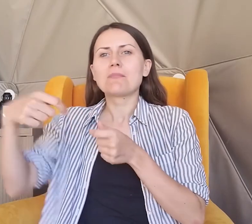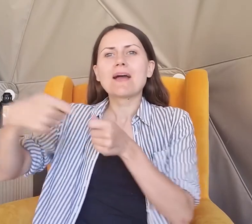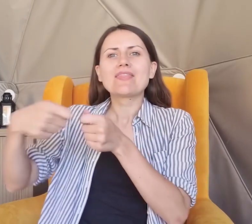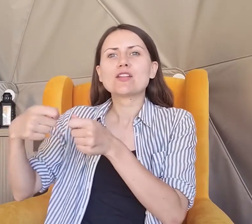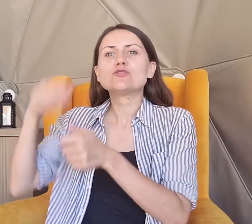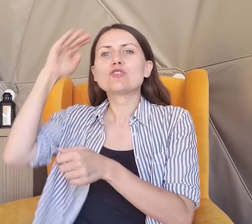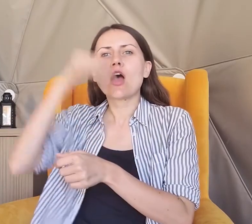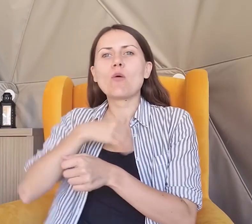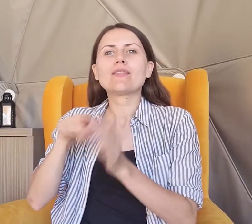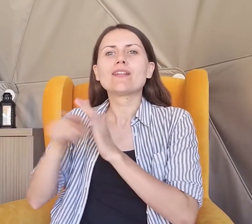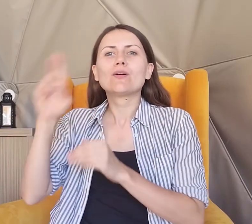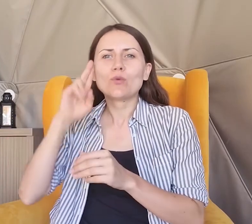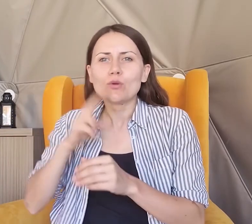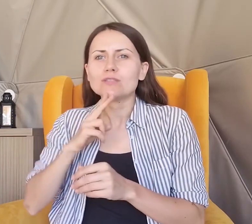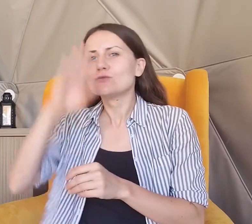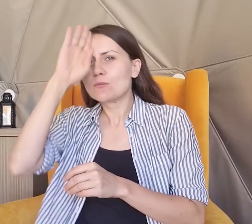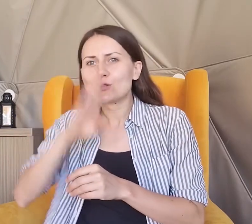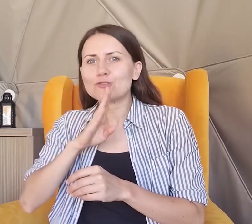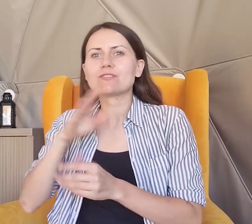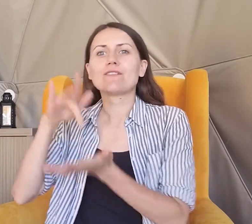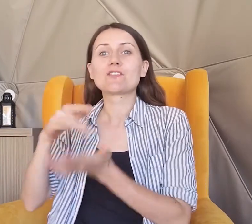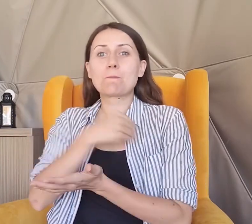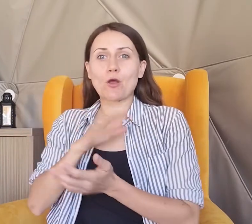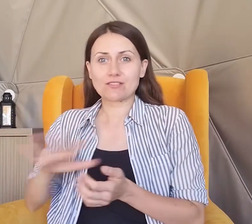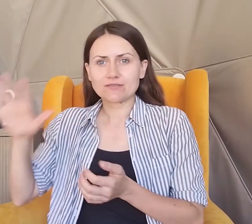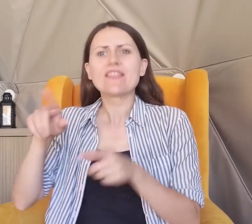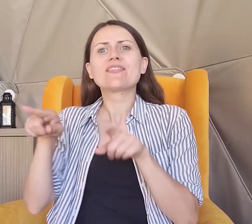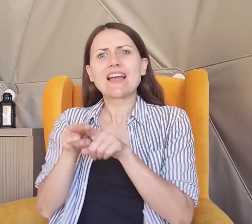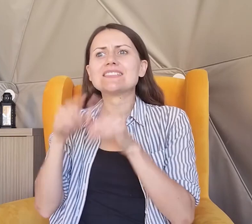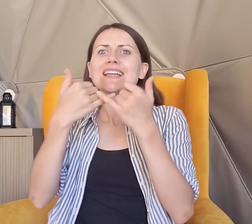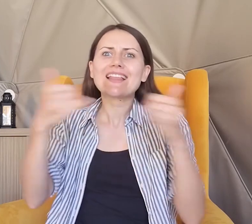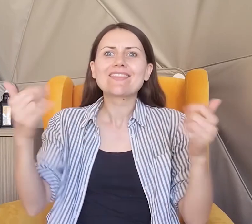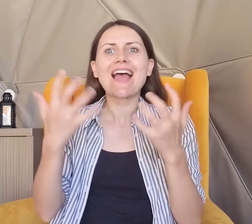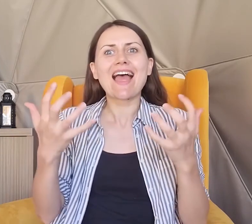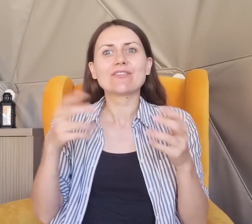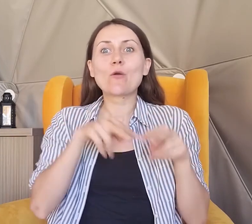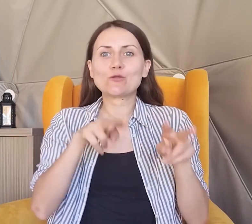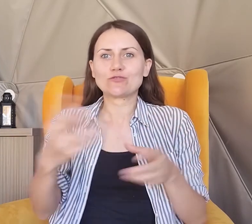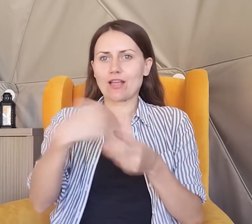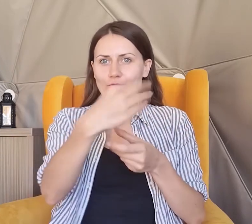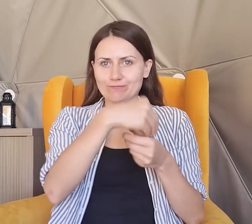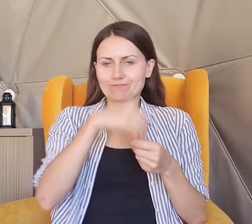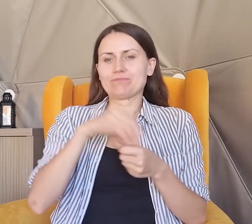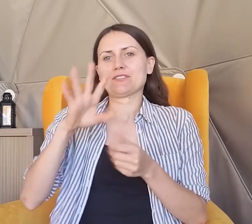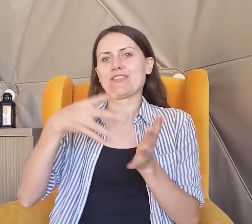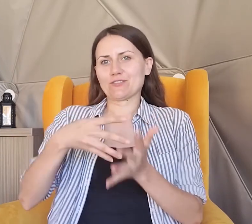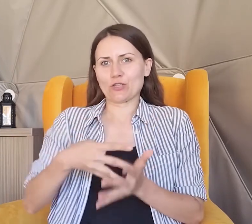partnerskich szkół dla niesłyszących i słabosłyszących w Polsce oraz wszystkie chętne osoby.